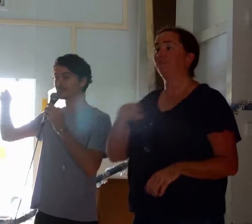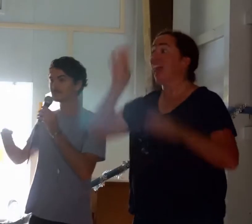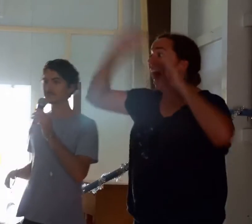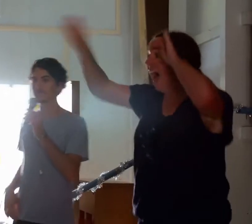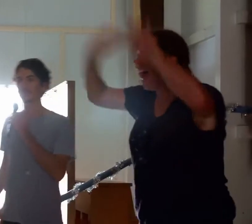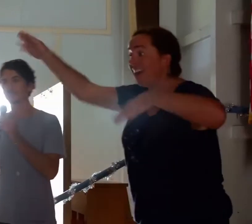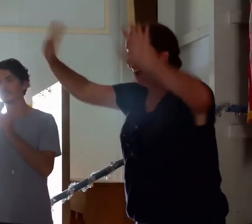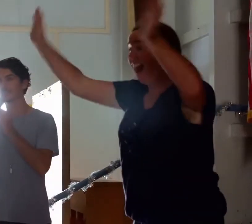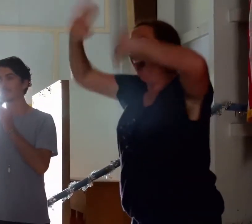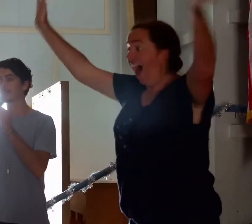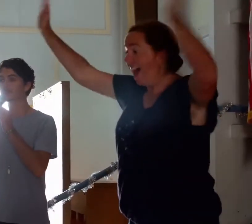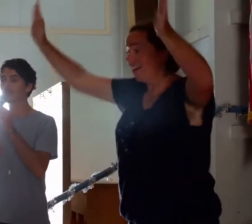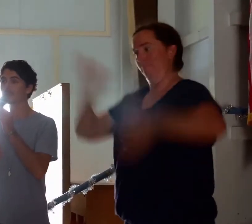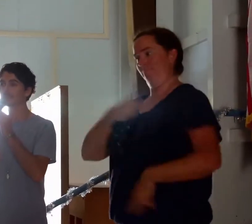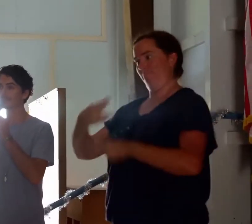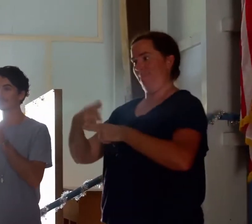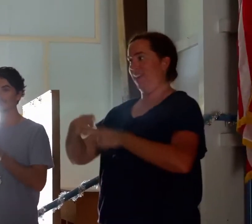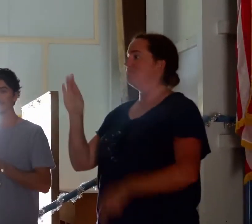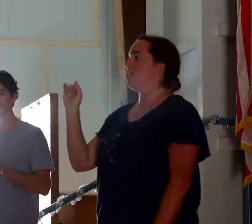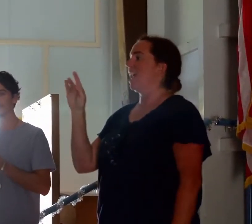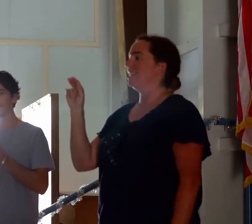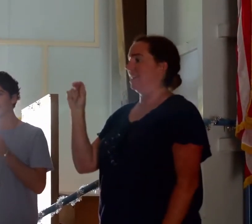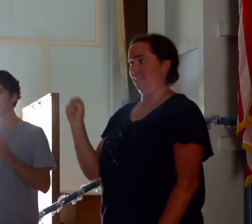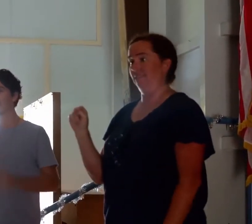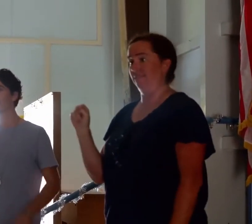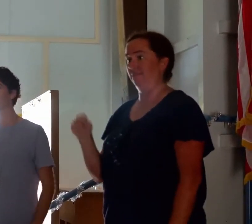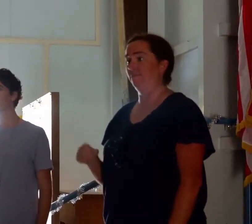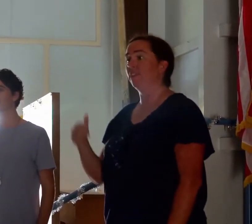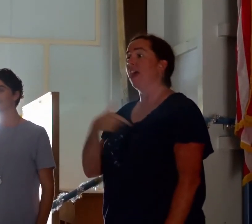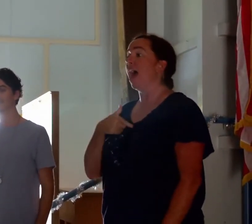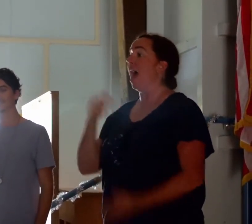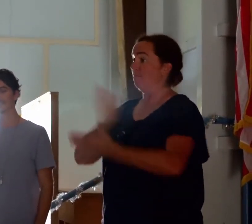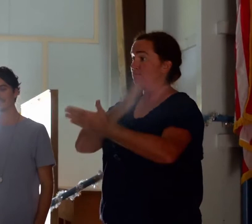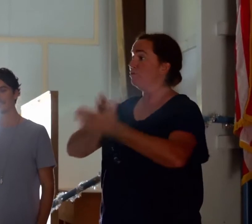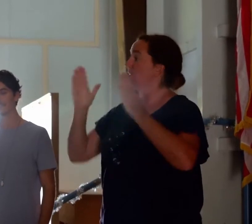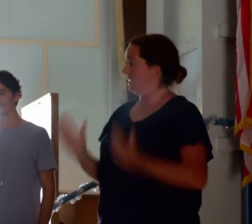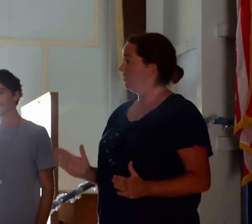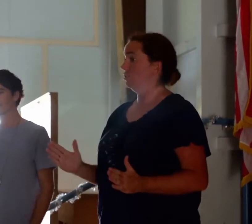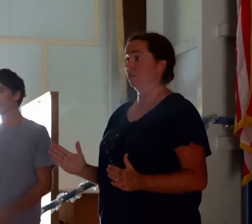Bonjour Mon nom est Brendan Je suis musicien